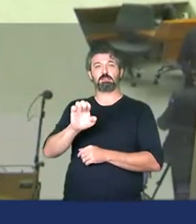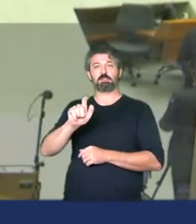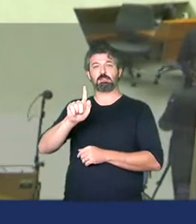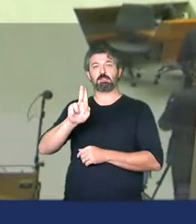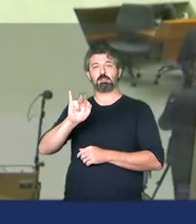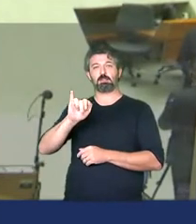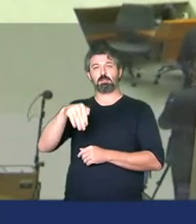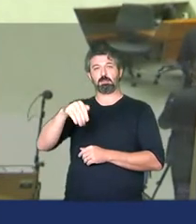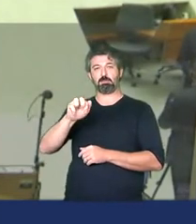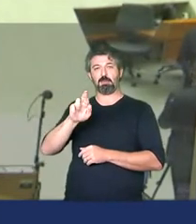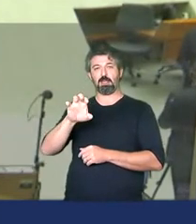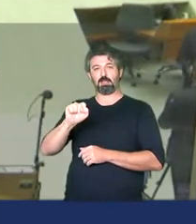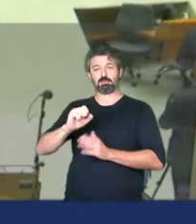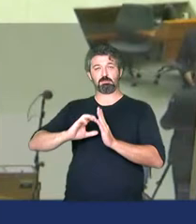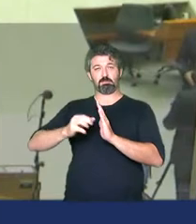DE LEI... PAULO GUSTAVO... FOI RELATADO PELO DEPUTADO JOSÉ